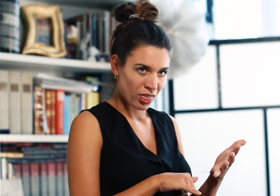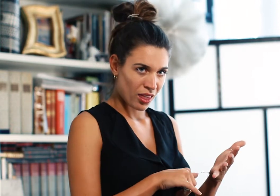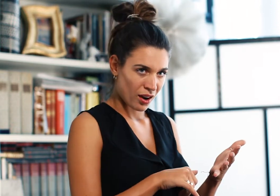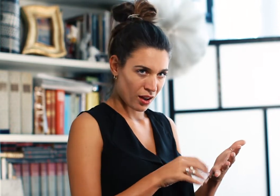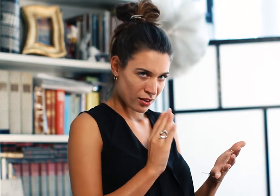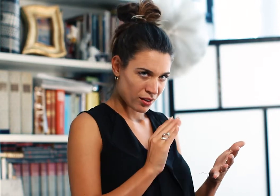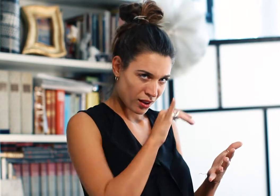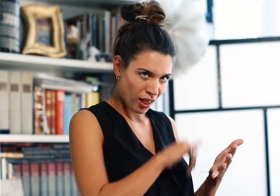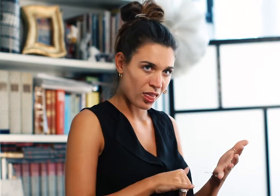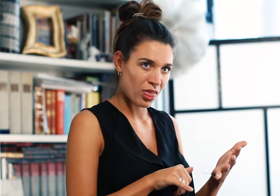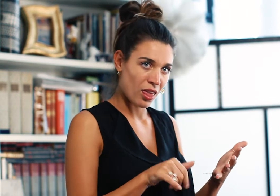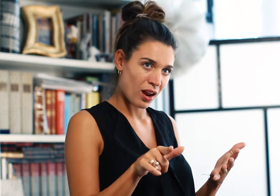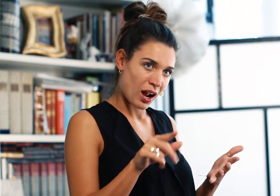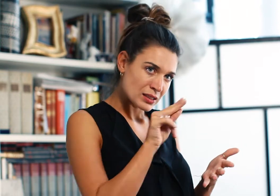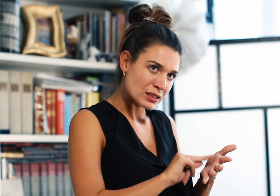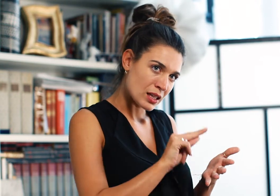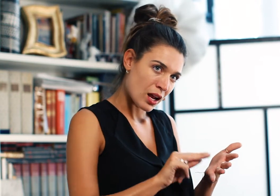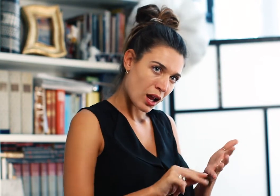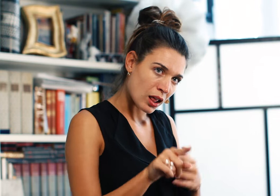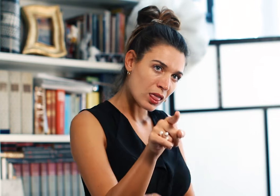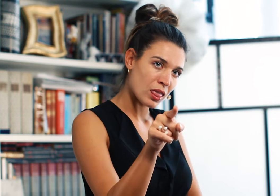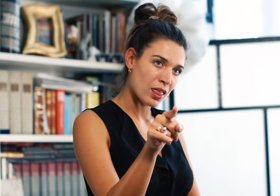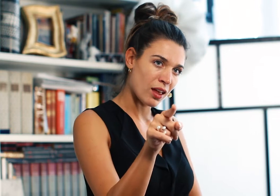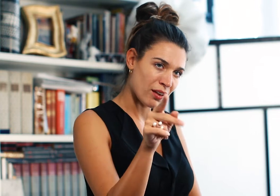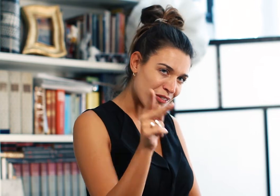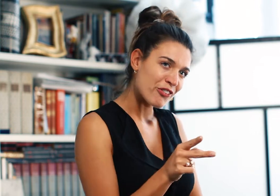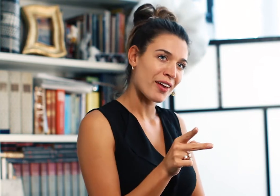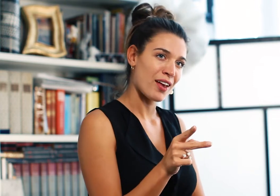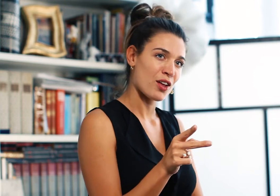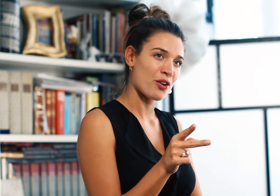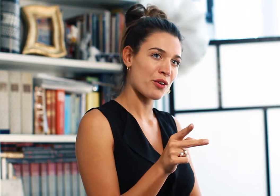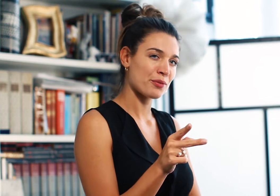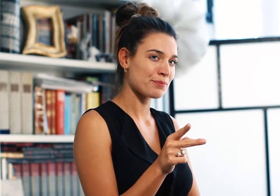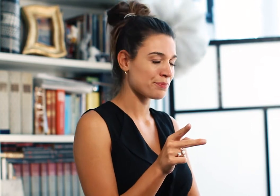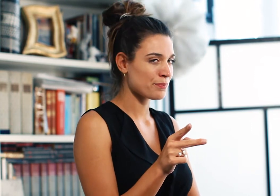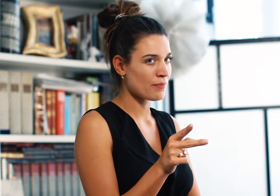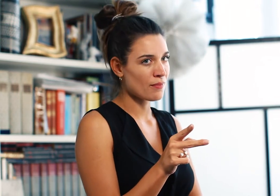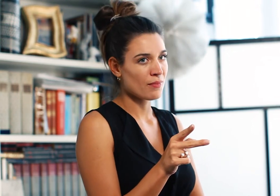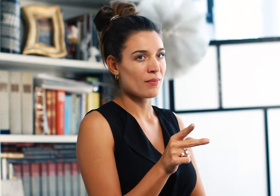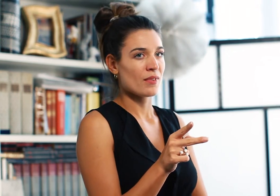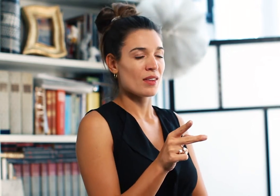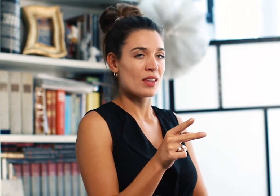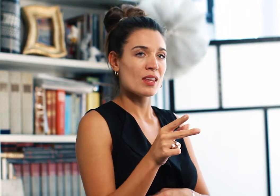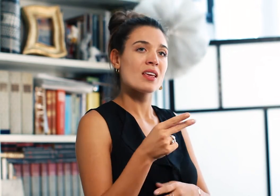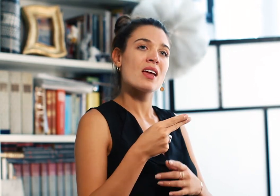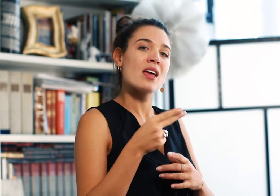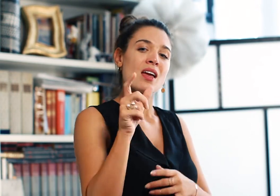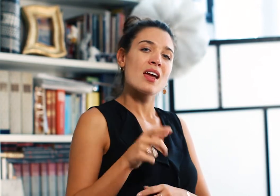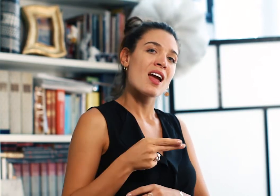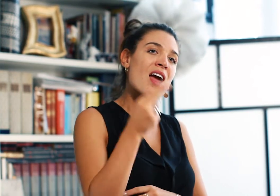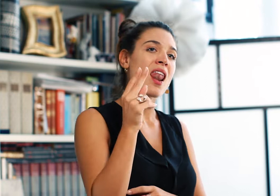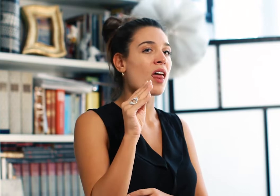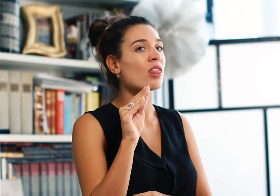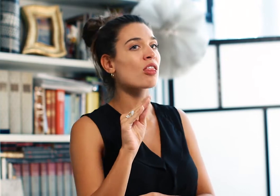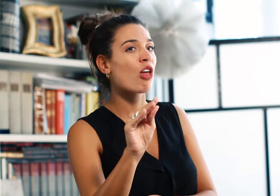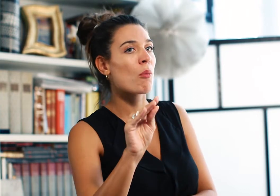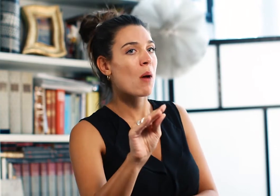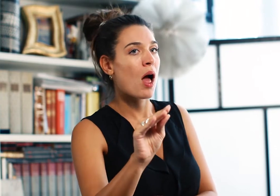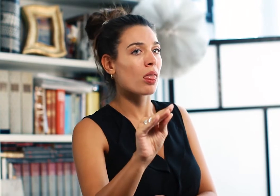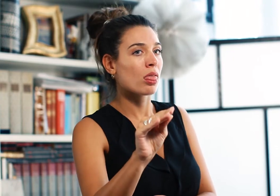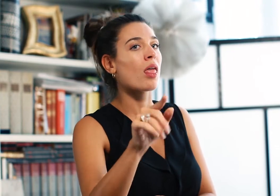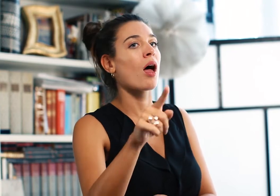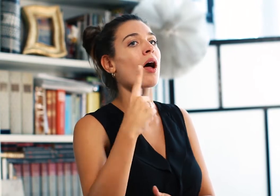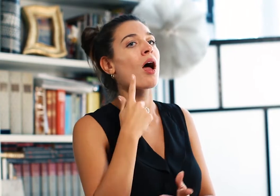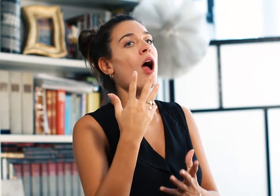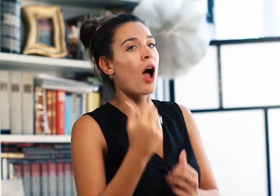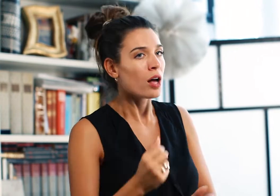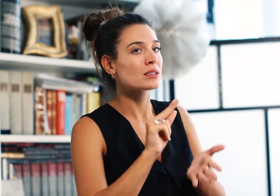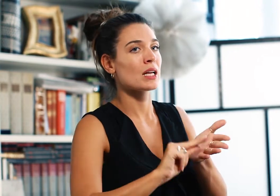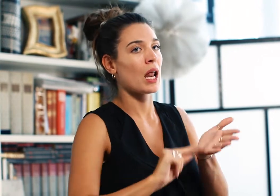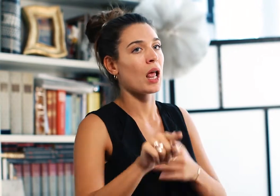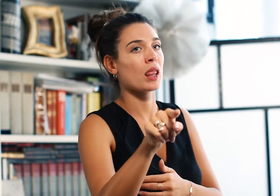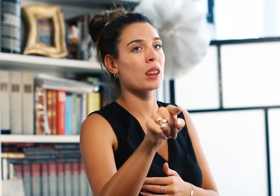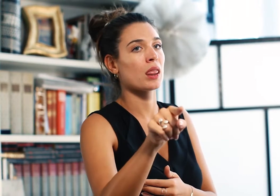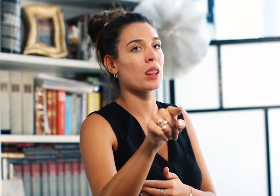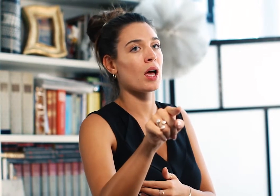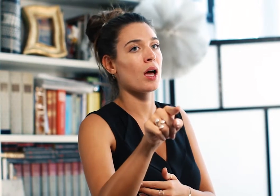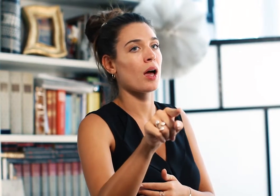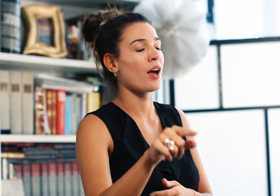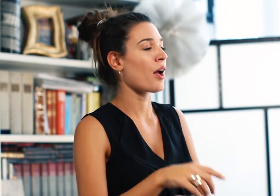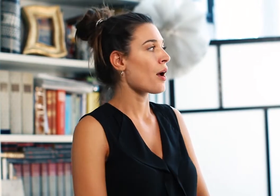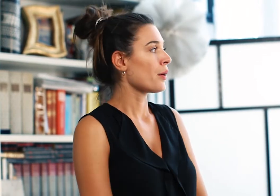disse "Helene vi ha chiesto di scriverla e voi l'avete fatto".